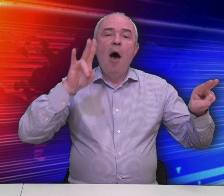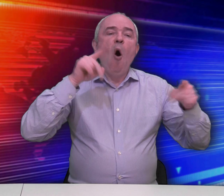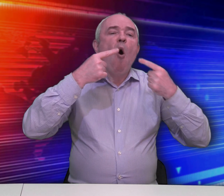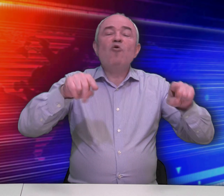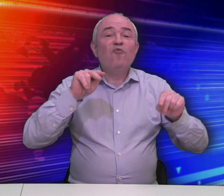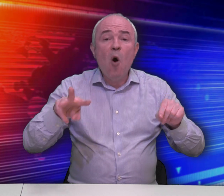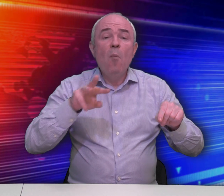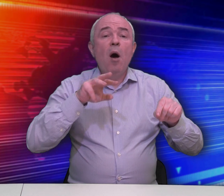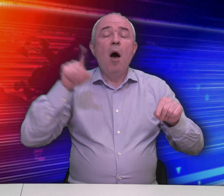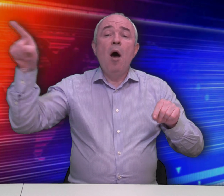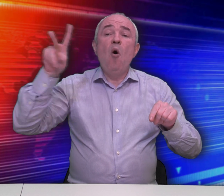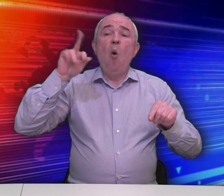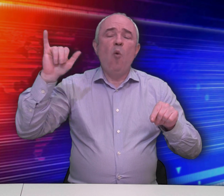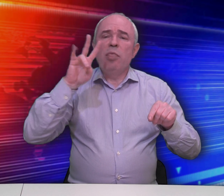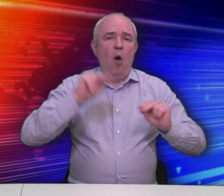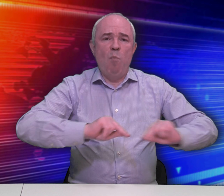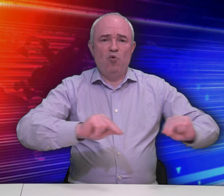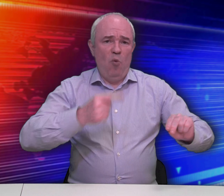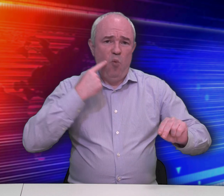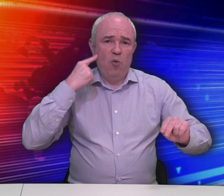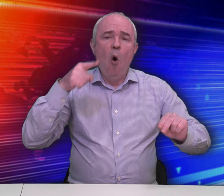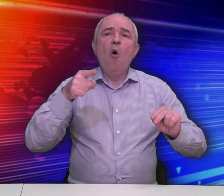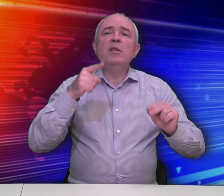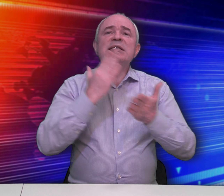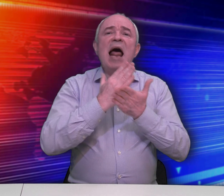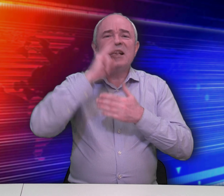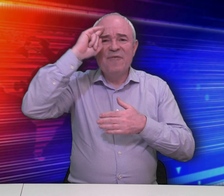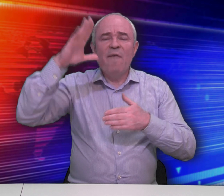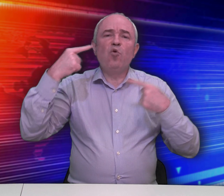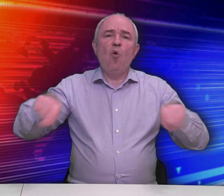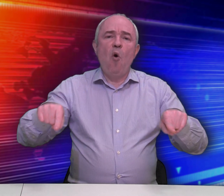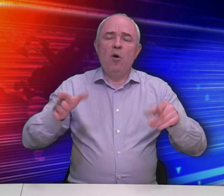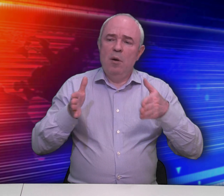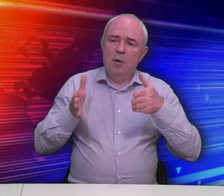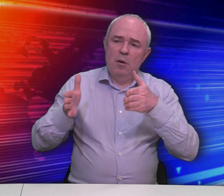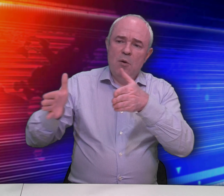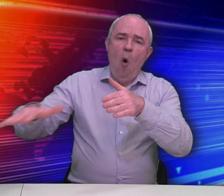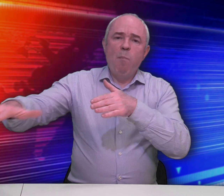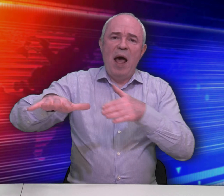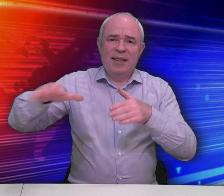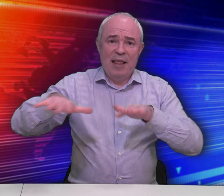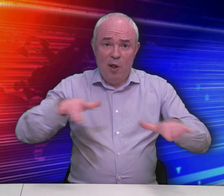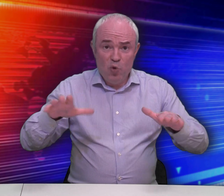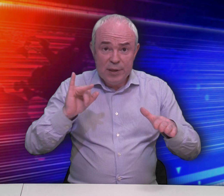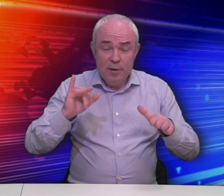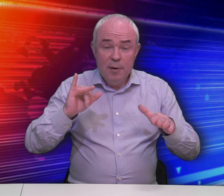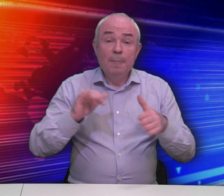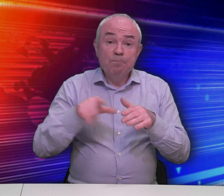Отличие было в том, что Лоу не обучал глухих, он вошел в историю в другом роде деятельности.